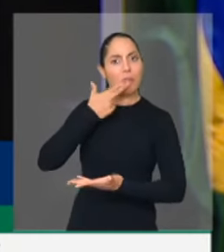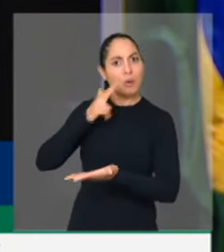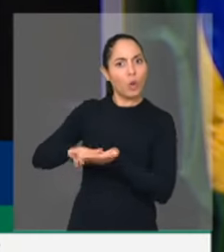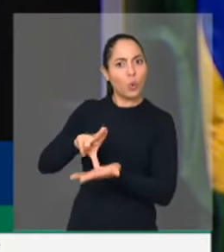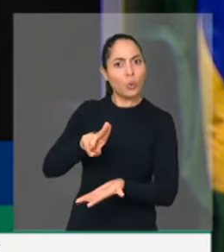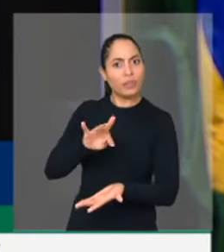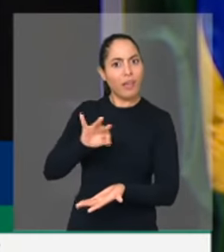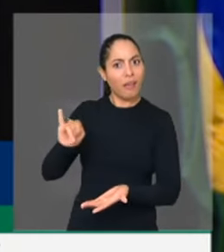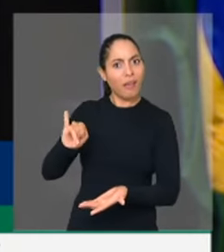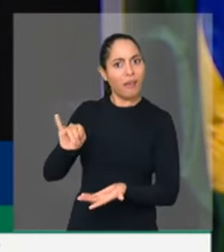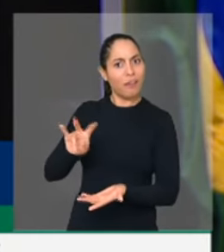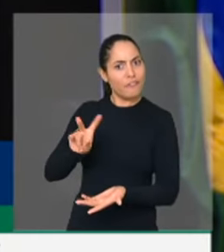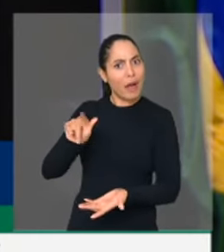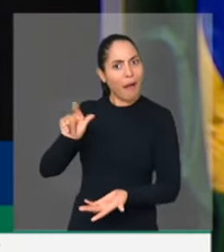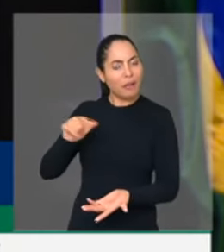LEITOS. COM O OBJETIVO DE CONCEDER.... DEDUÇÕES.... DE